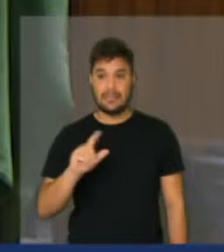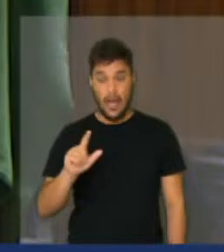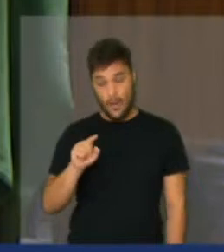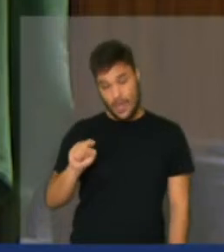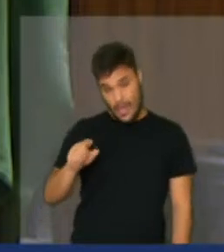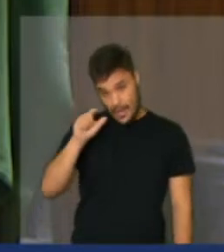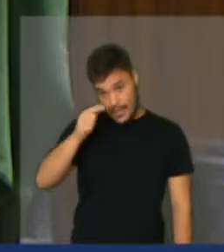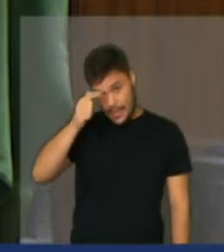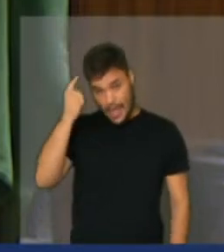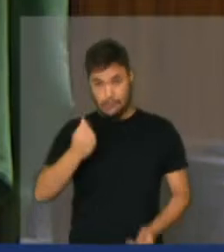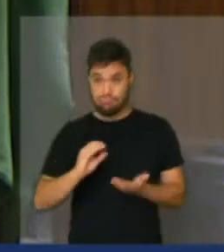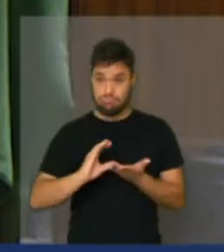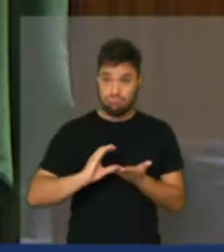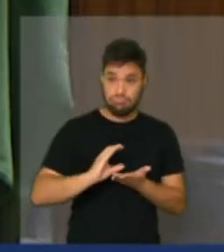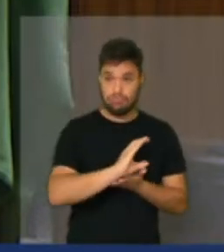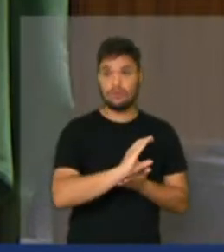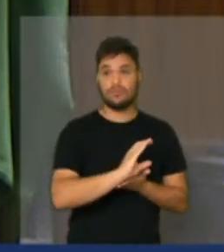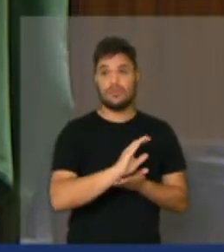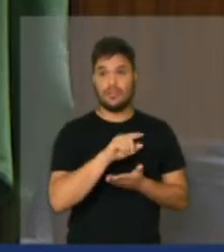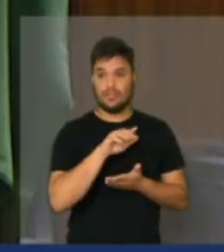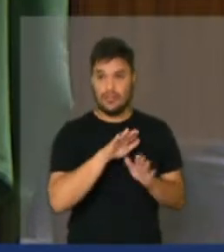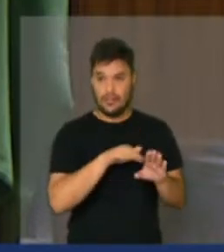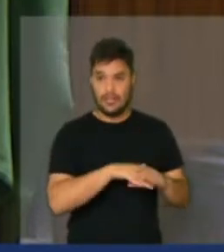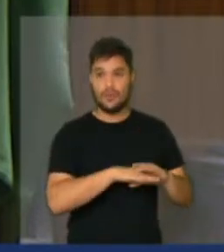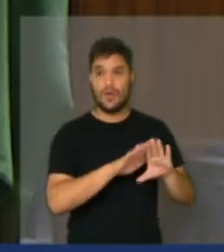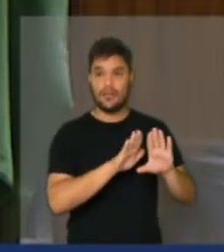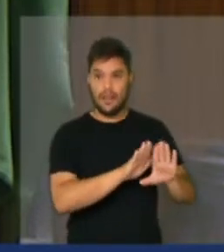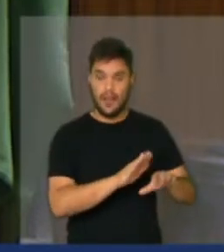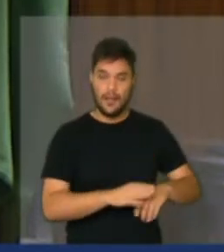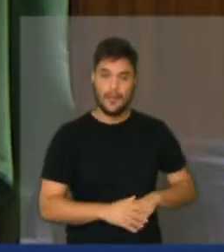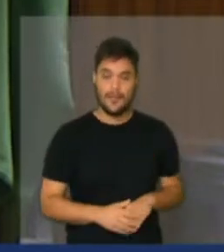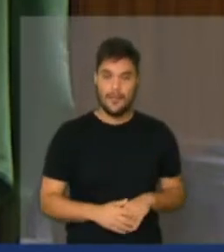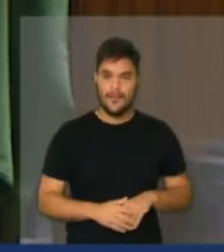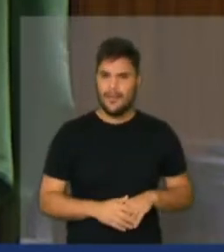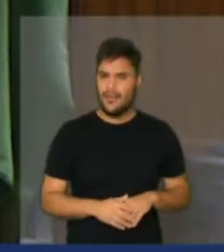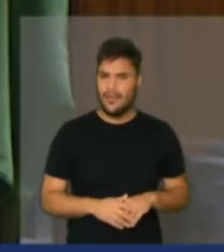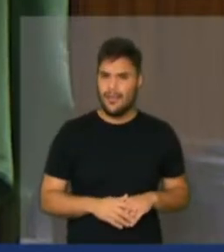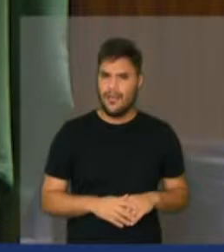CRIMINOSO, ESTÁ INVESTINDO SEU DINHEIRO, TIRANDO SEU DINHEIRO DO BRASIL. É